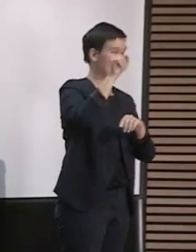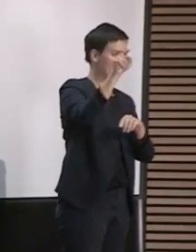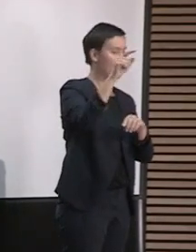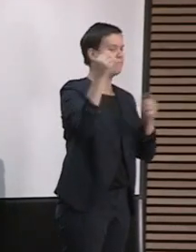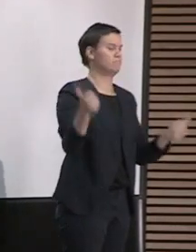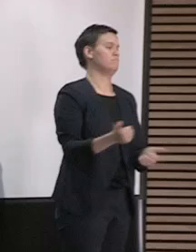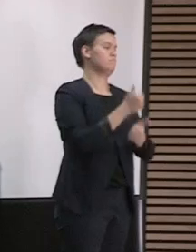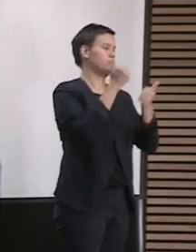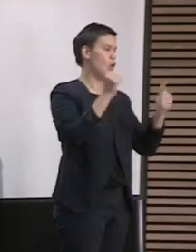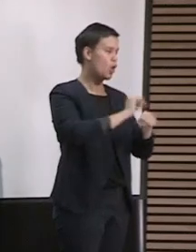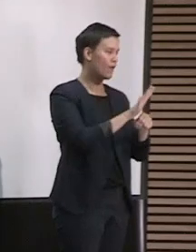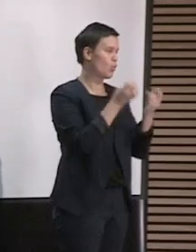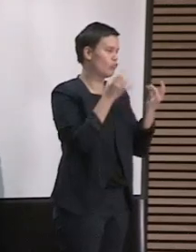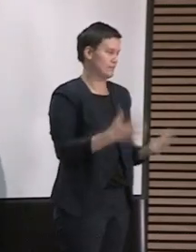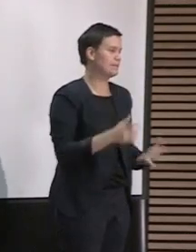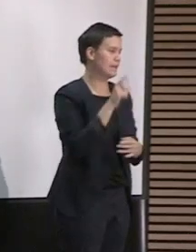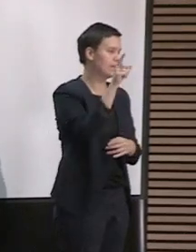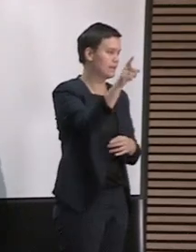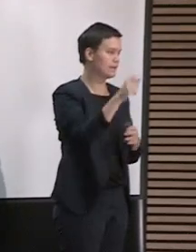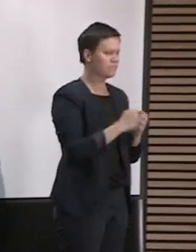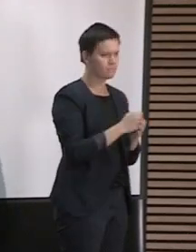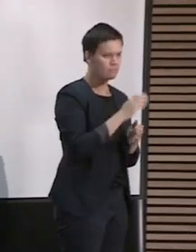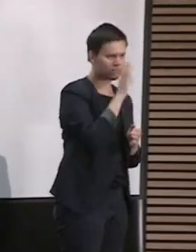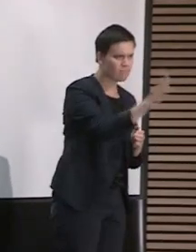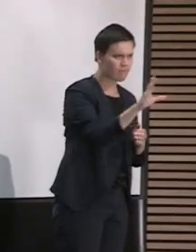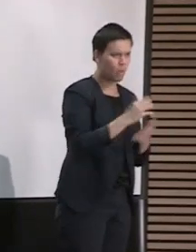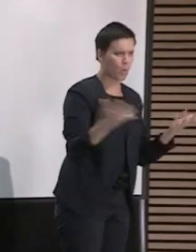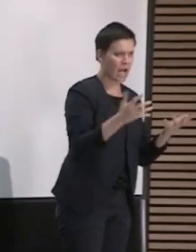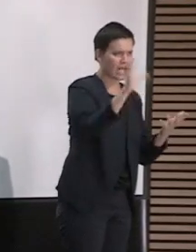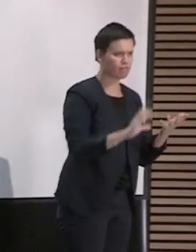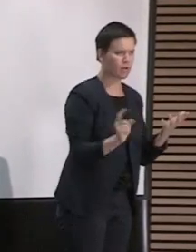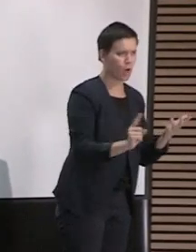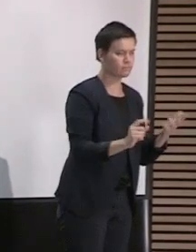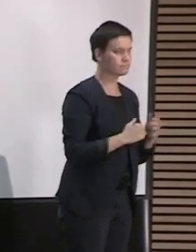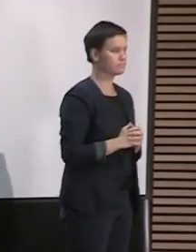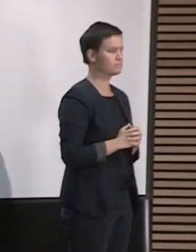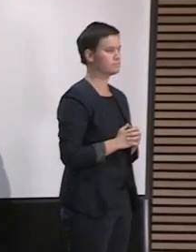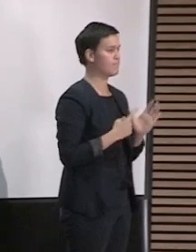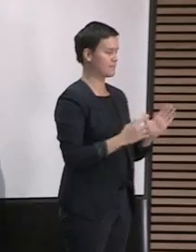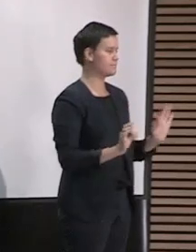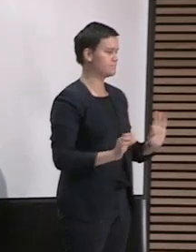mea i haere mai i tetahi whenua